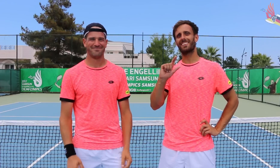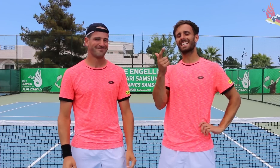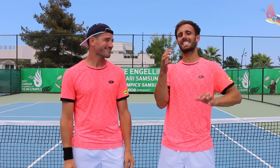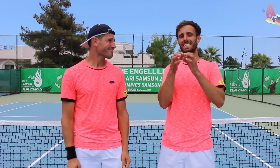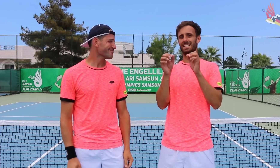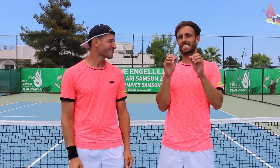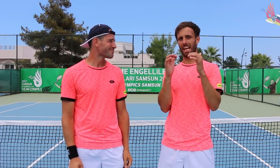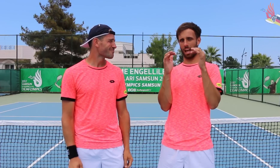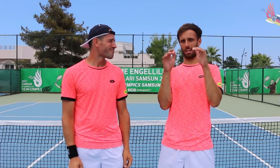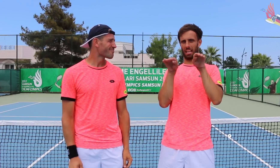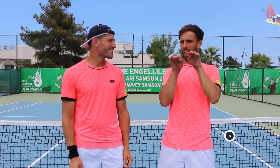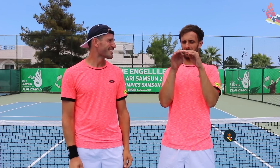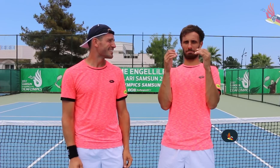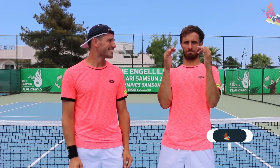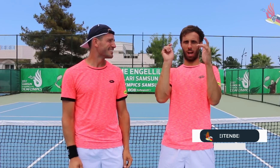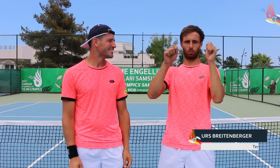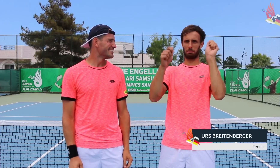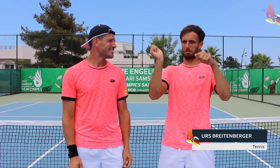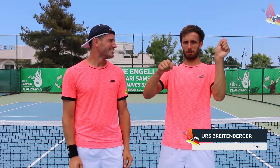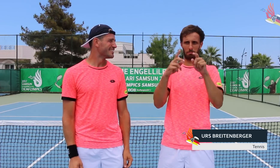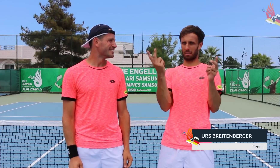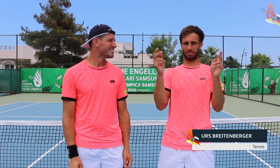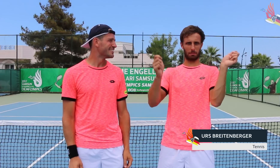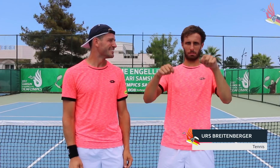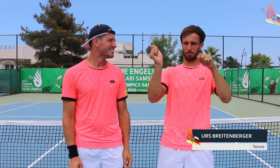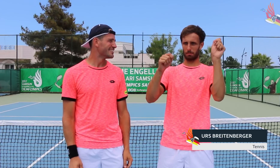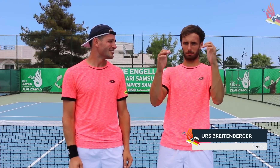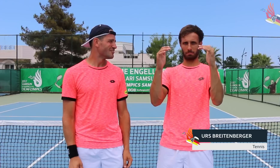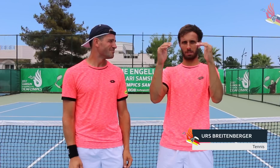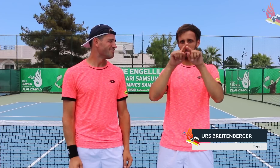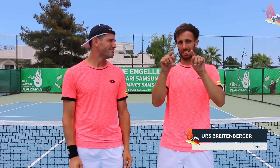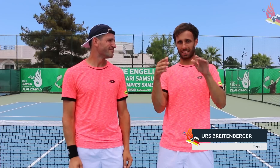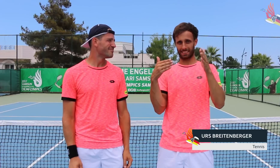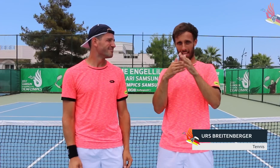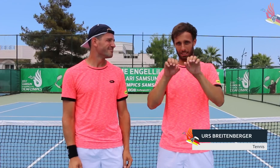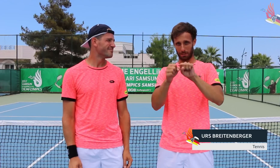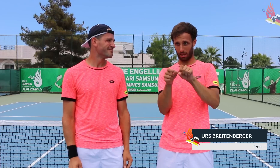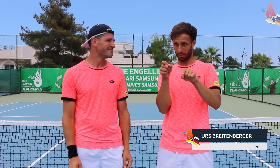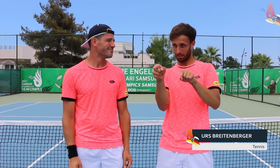Der zweite Satz war sehr ausgeglichen. Beide Teams haben ihre Aufschläge gut durchgebracht und einige wertvolle Punkte geholt.